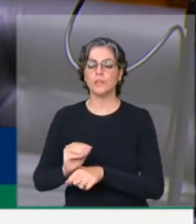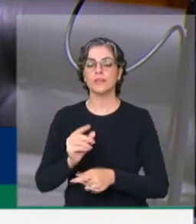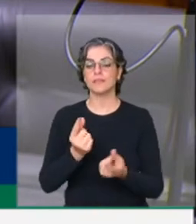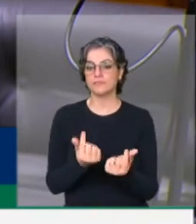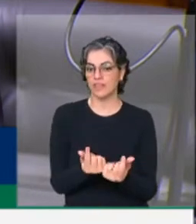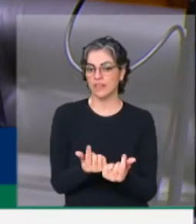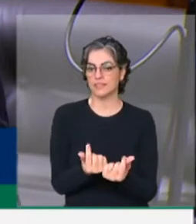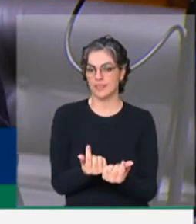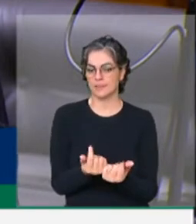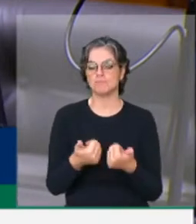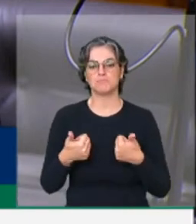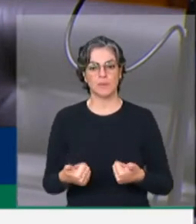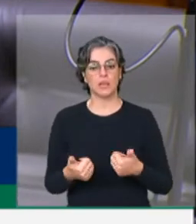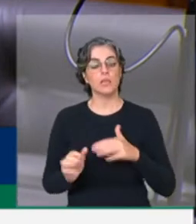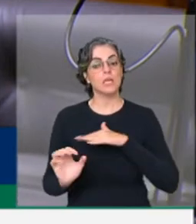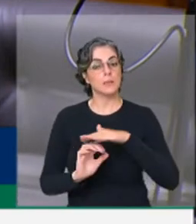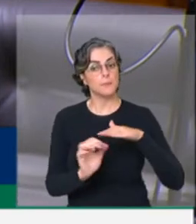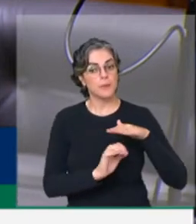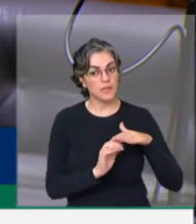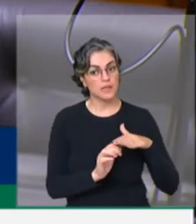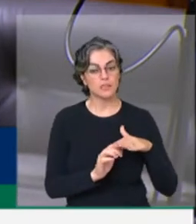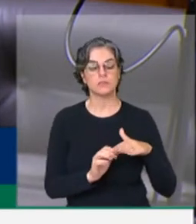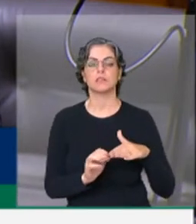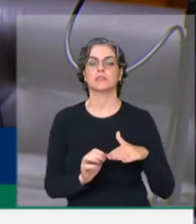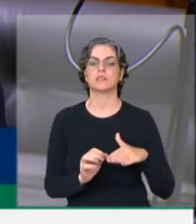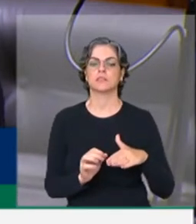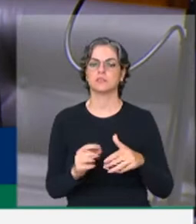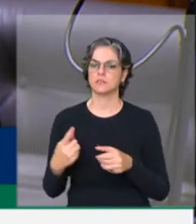COMPROMISSO, SR. PRESIDENTE, DE CUIDAR DA SAÚDE FINANCEIRA DAS EMPRESAS, CIDADES, ESTADOS